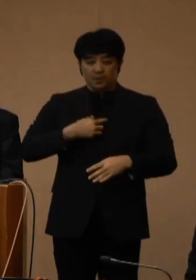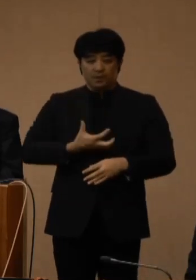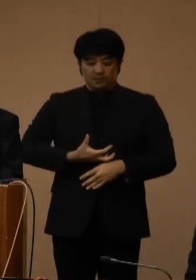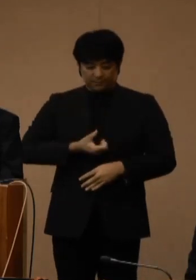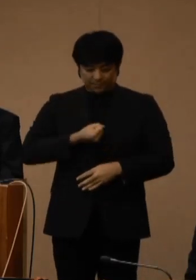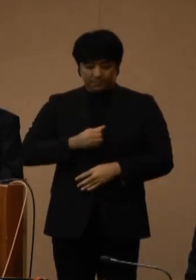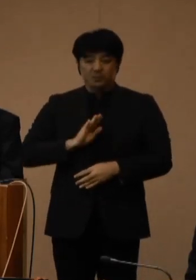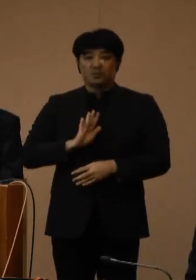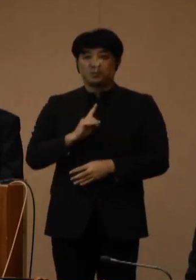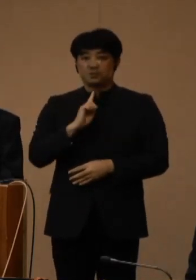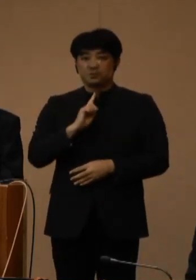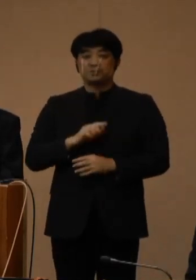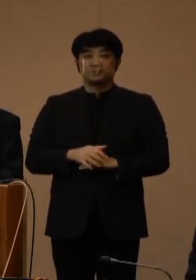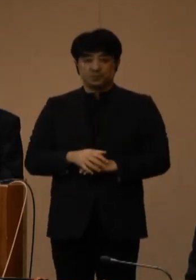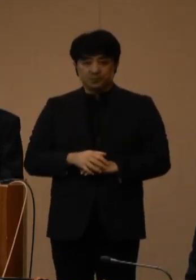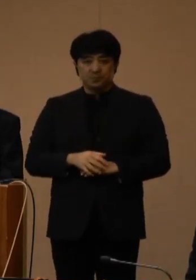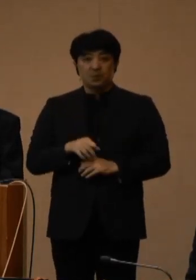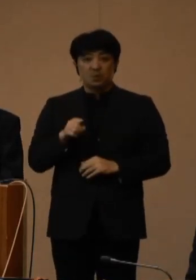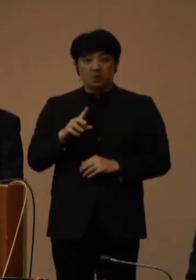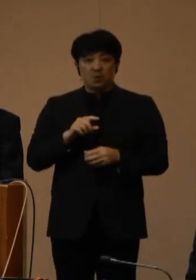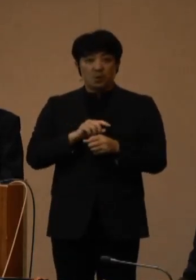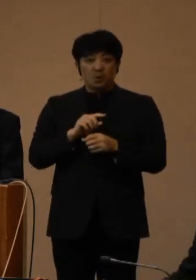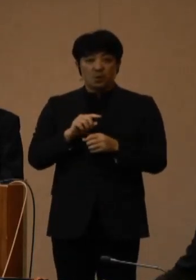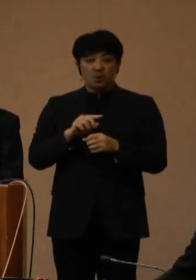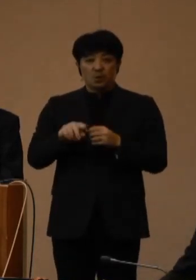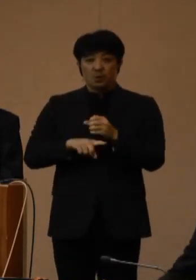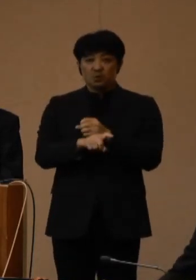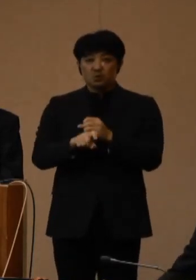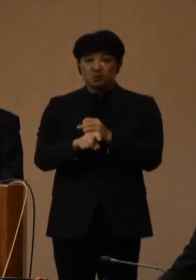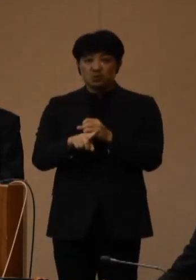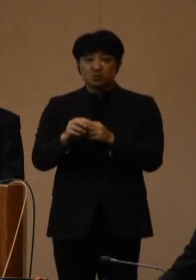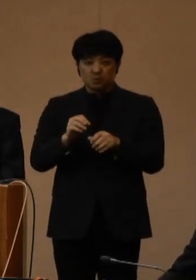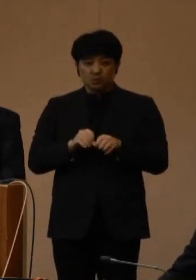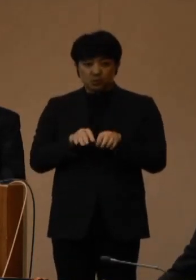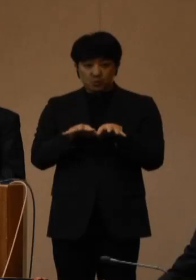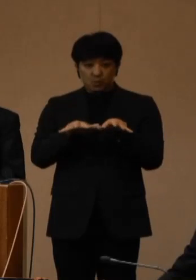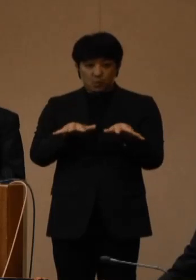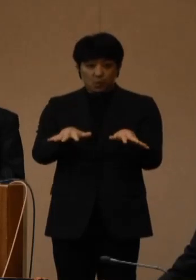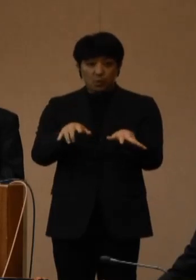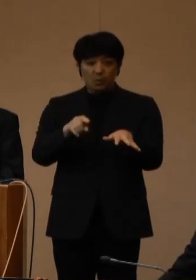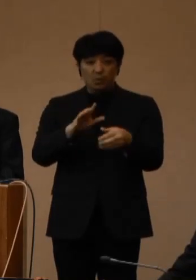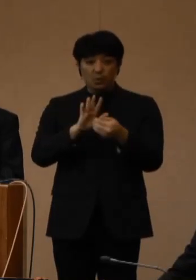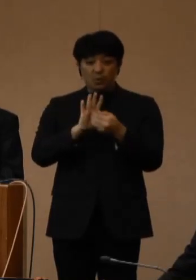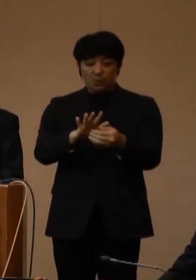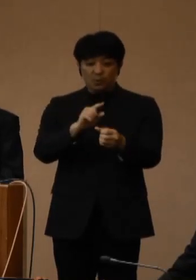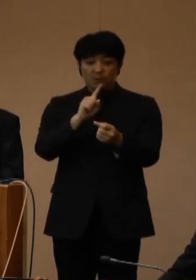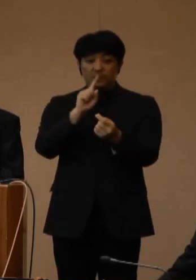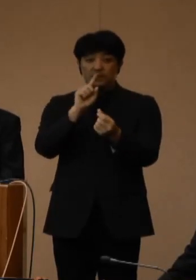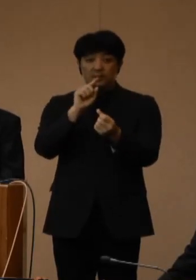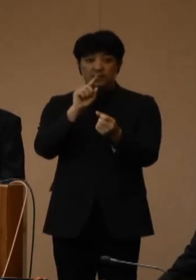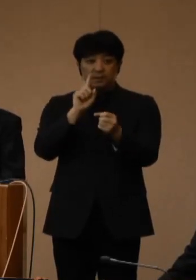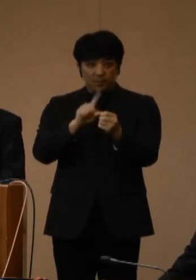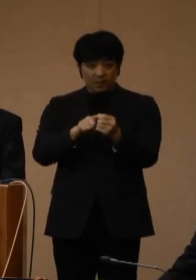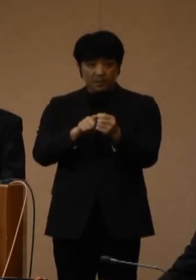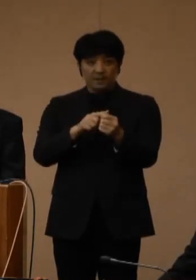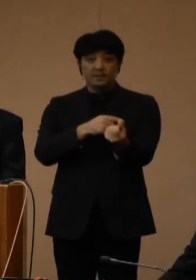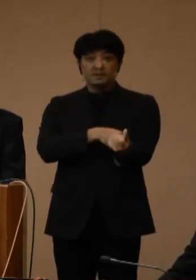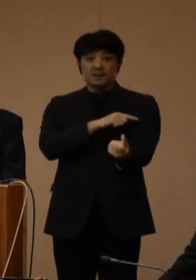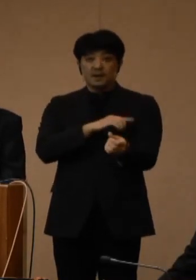このウイルスの流行を抑え込むため、ぜひとも力を合わせてゆきましょう。